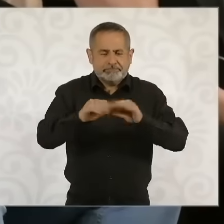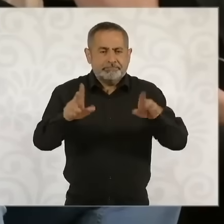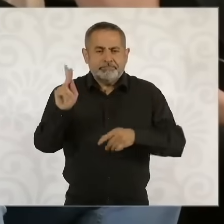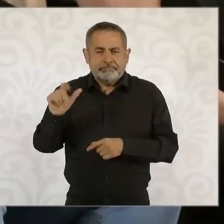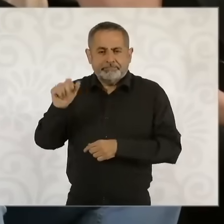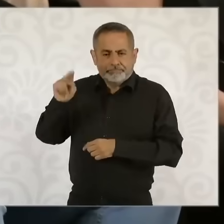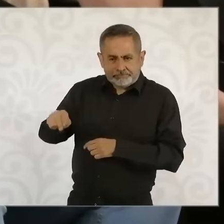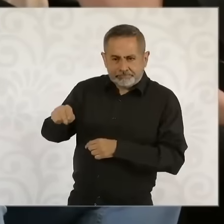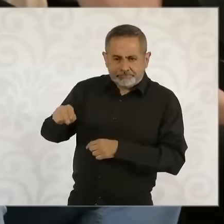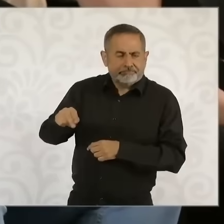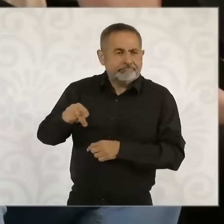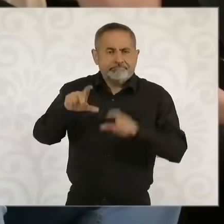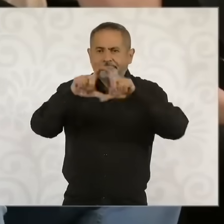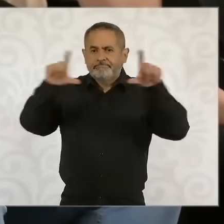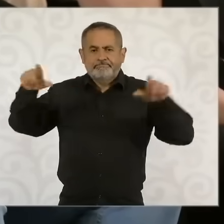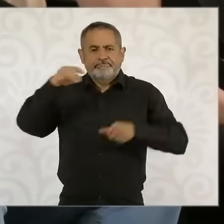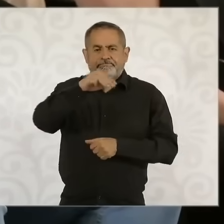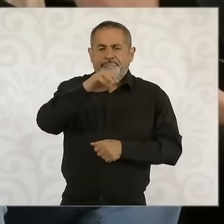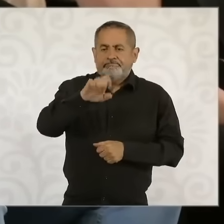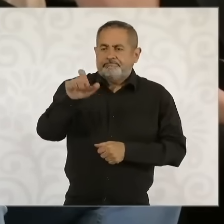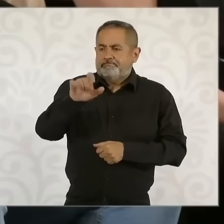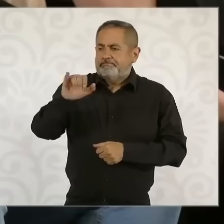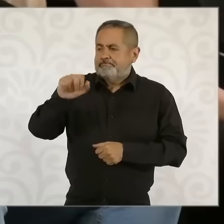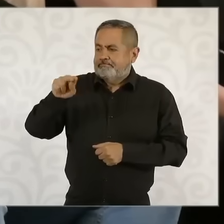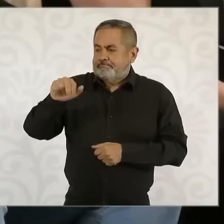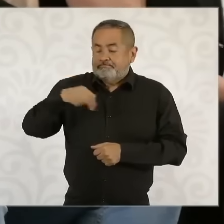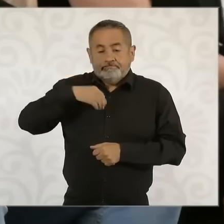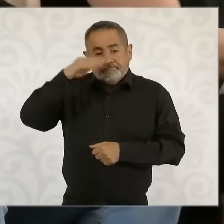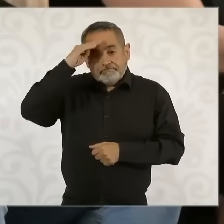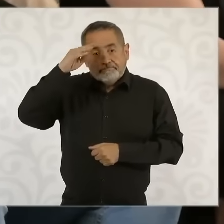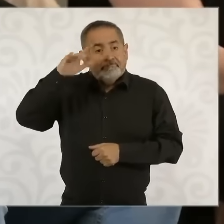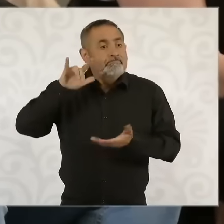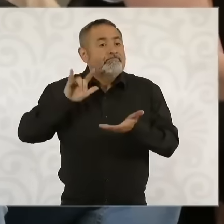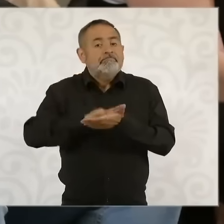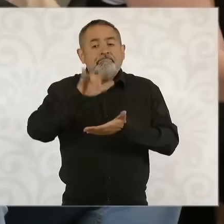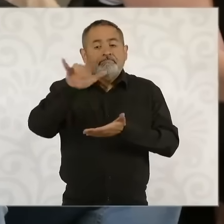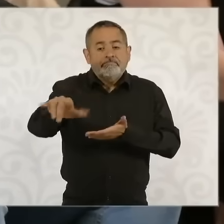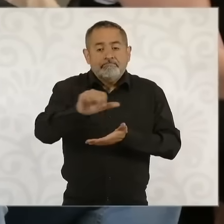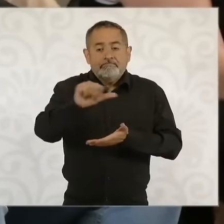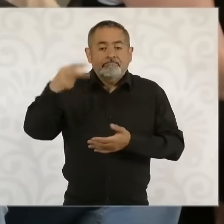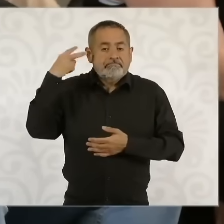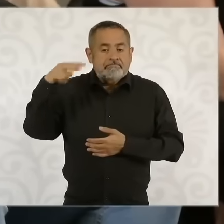negocios de Mexicana, si tiene contemplada alguna ruta o la ruta ya para Veracruz.